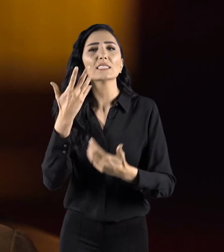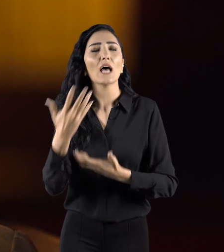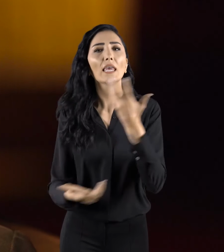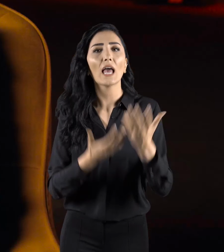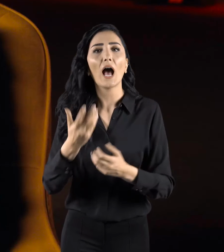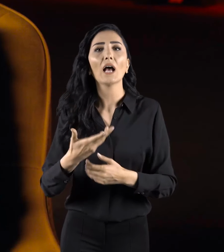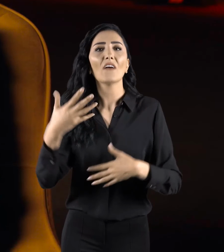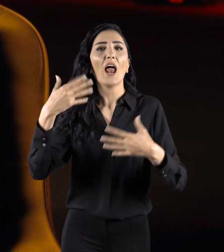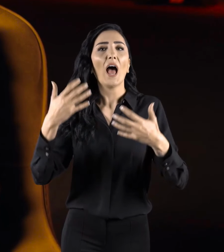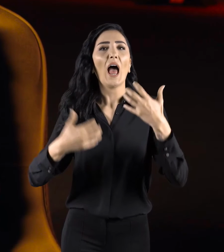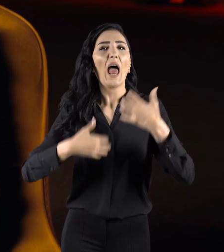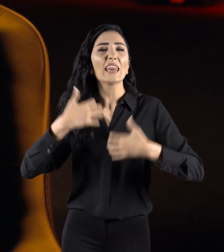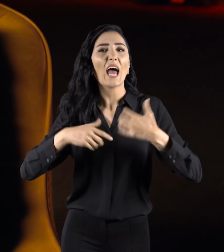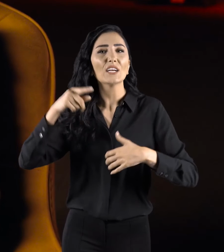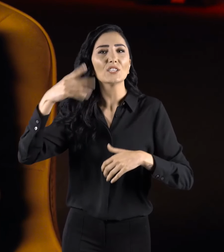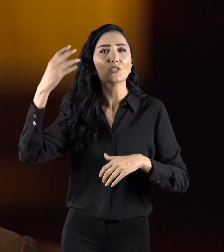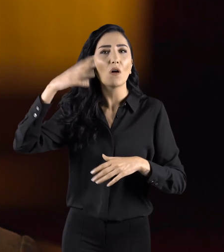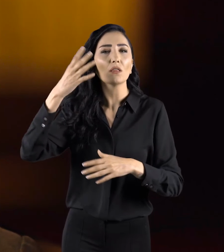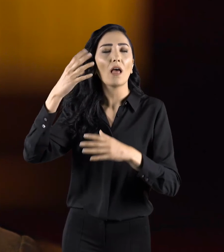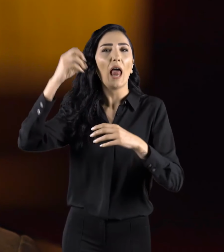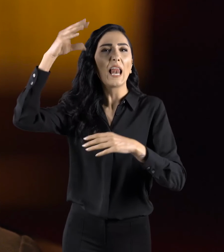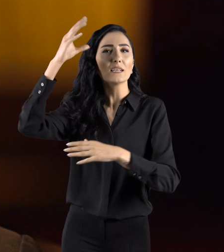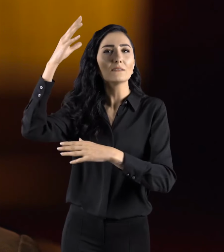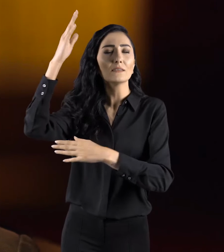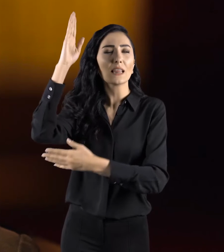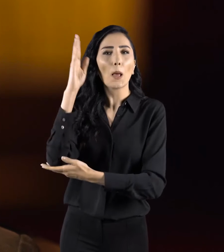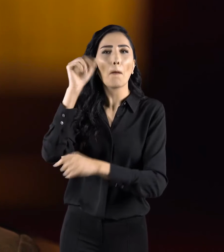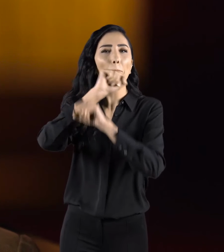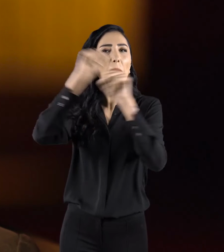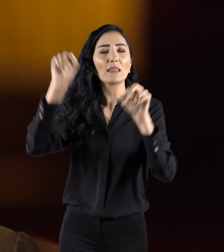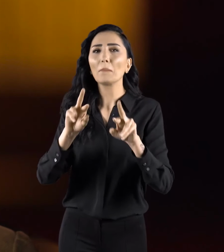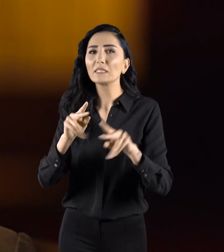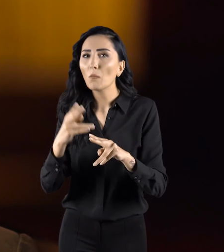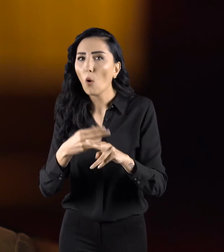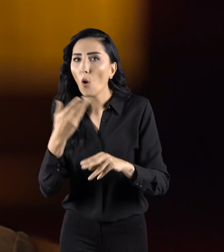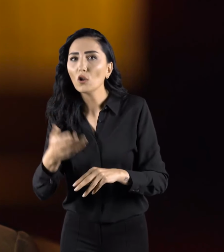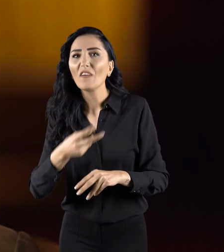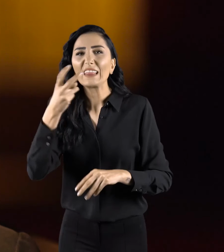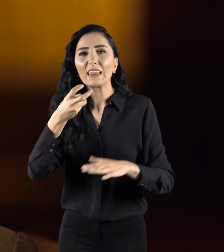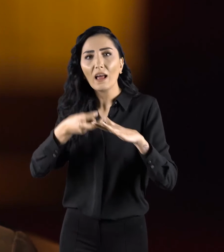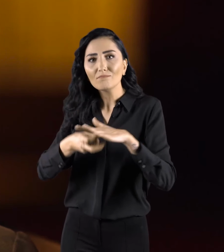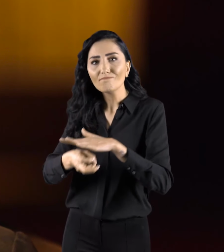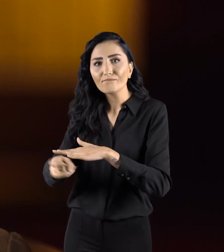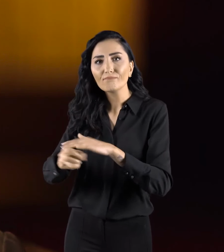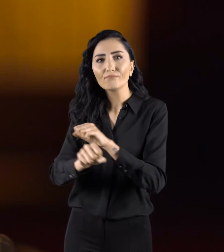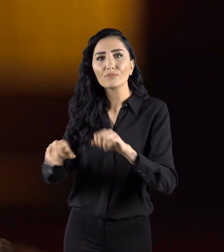kaynaklı yangınlar, enerji nakil hatlarından kaynaklı trafoların patlaması gibi örnek verilebilir. Tren